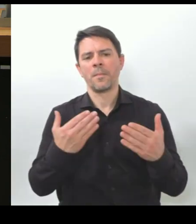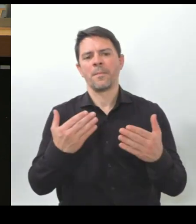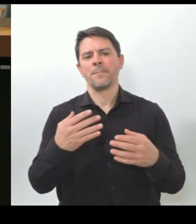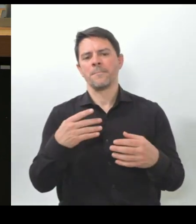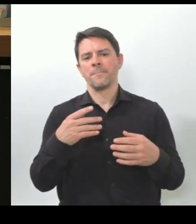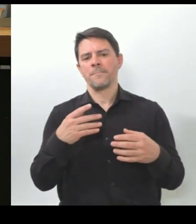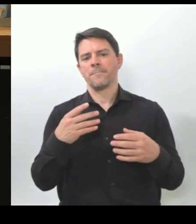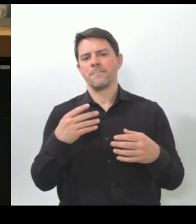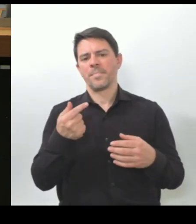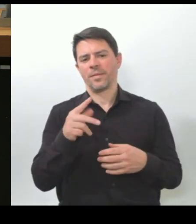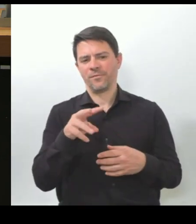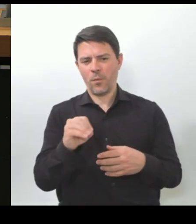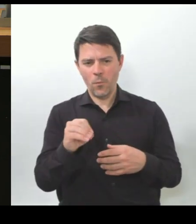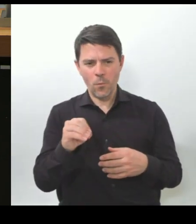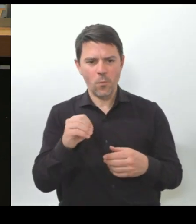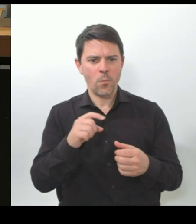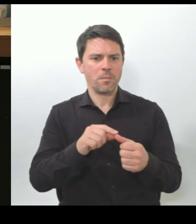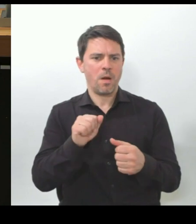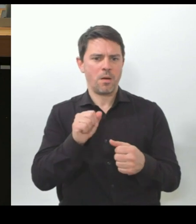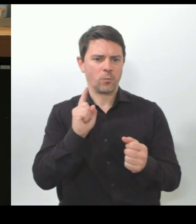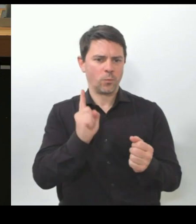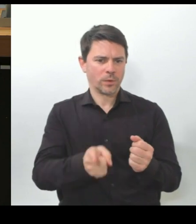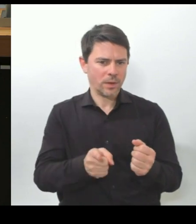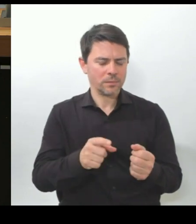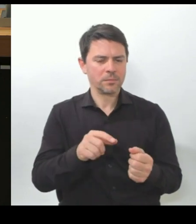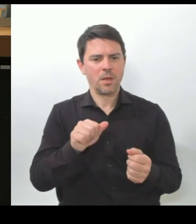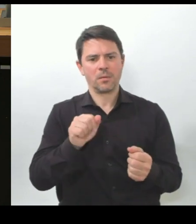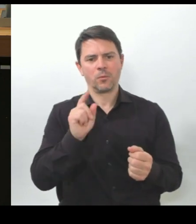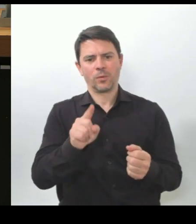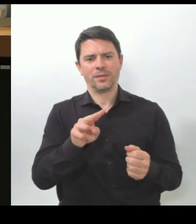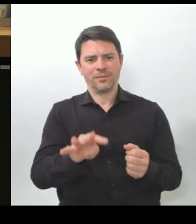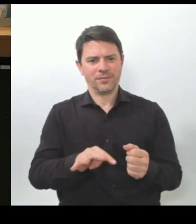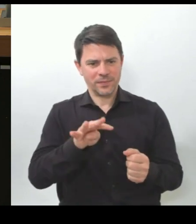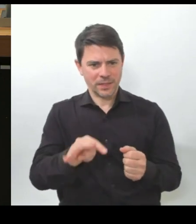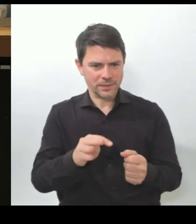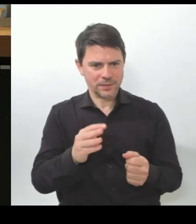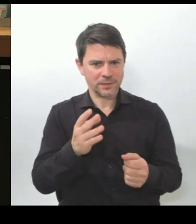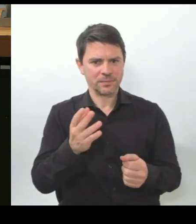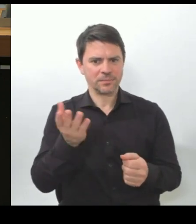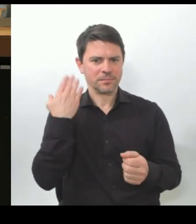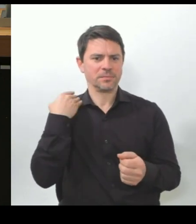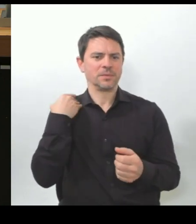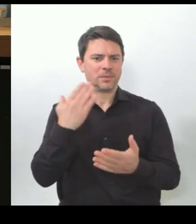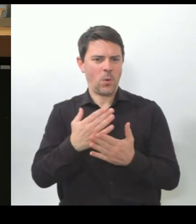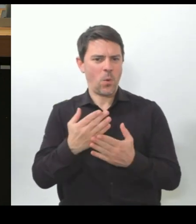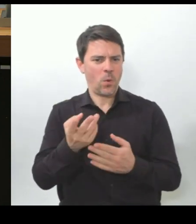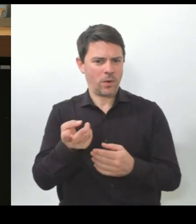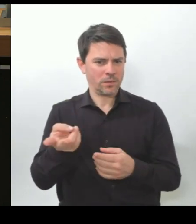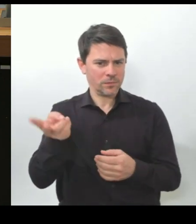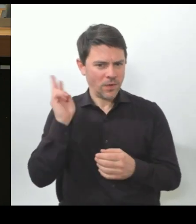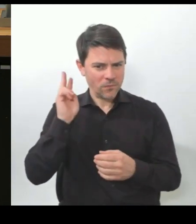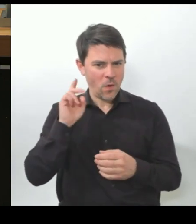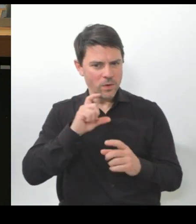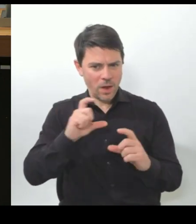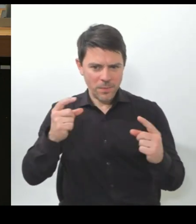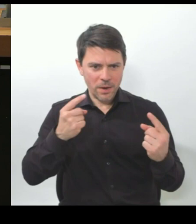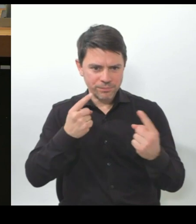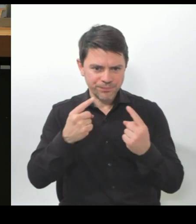anderen da auf diesem Stuhl und vor Schreck vorstellen. (Beifall) Und jetzt also